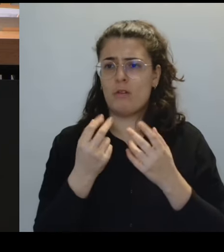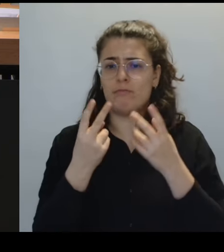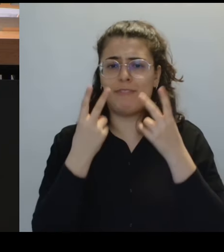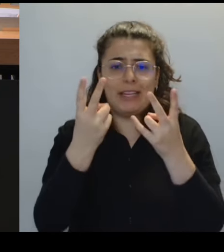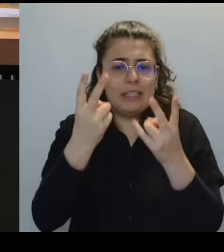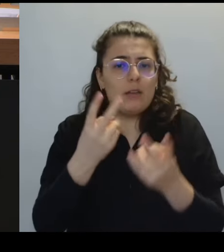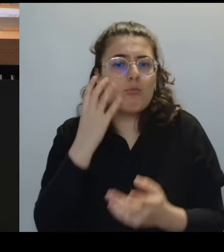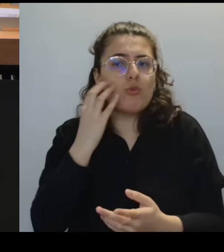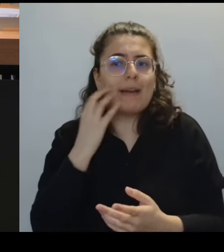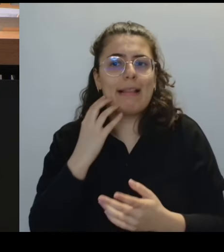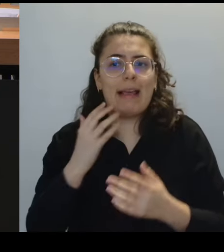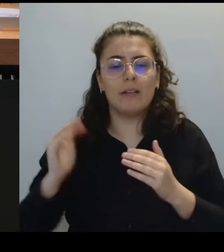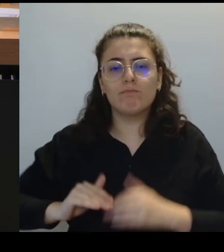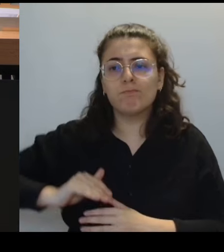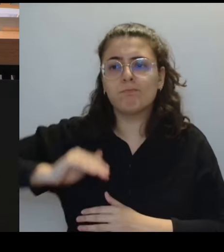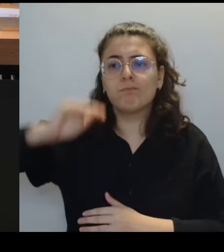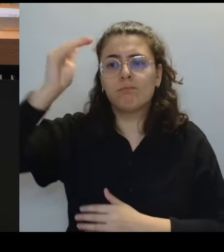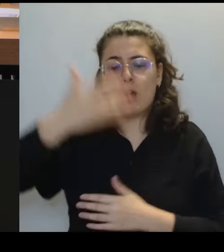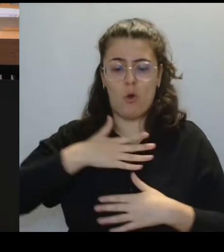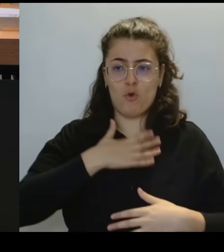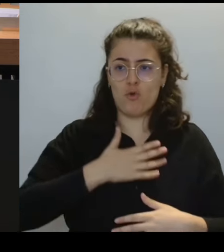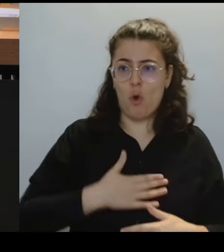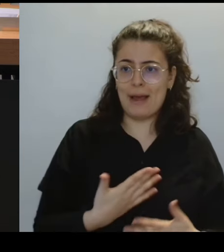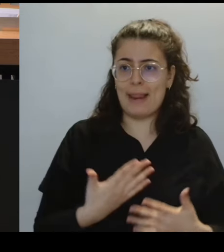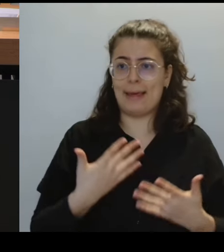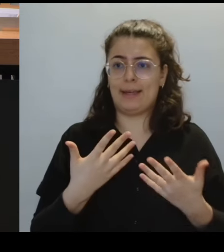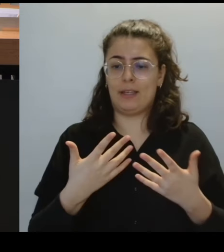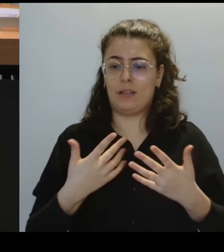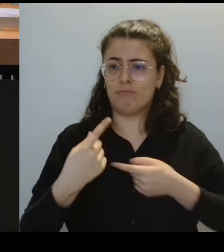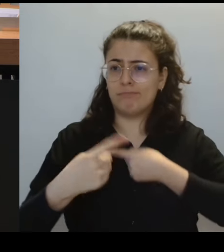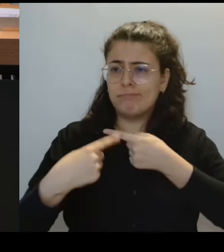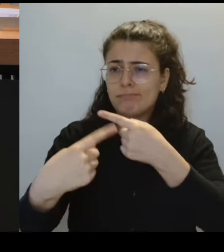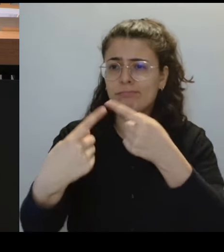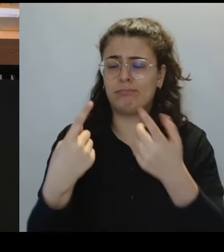großen Entwicklungen gegenübersteht, als auch seelisch vielen Herausforderungen begegnen kann.